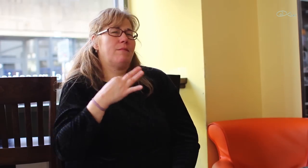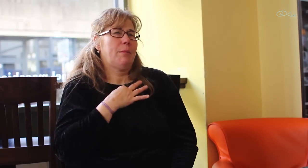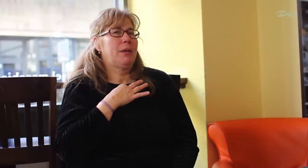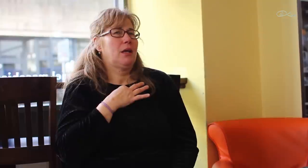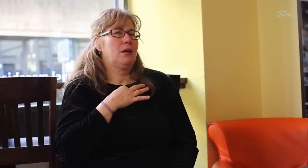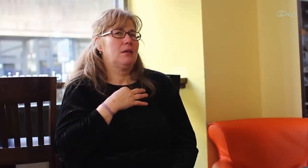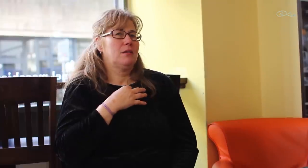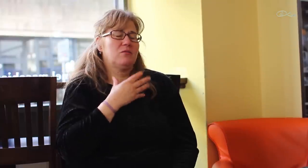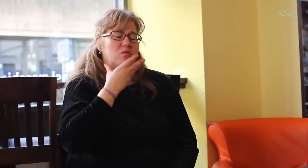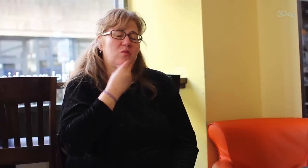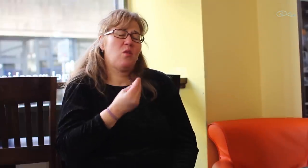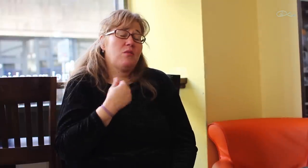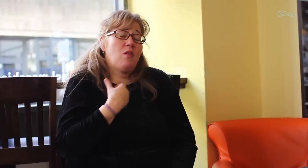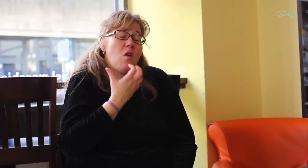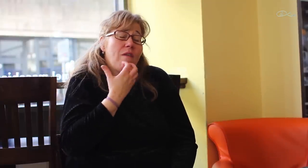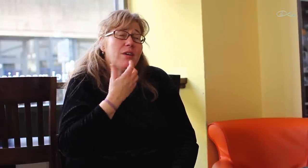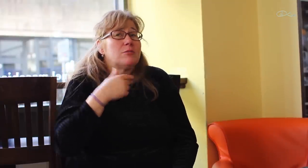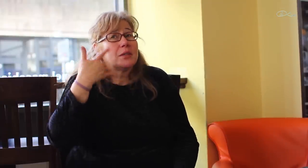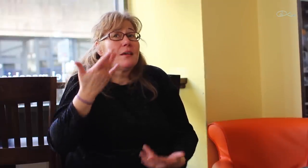Das wäre schön. Ich hoffe, es klappt.